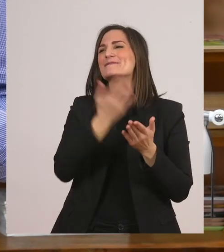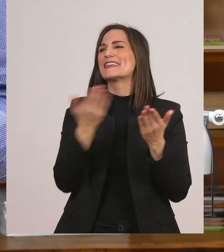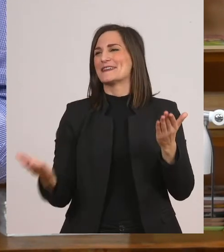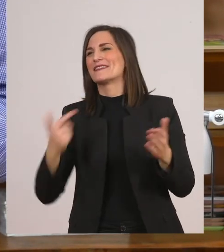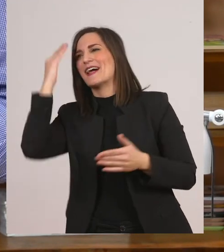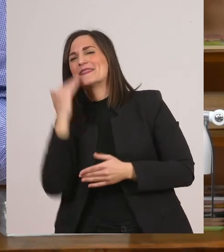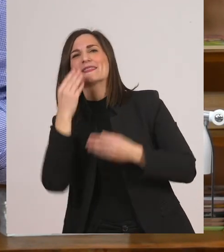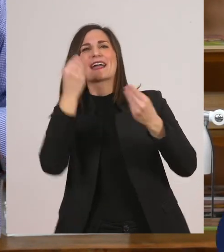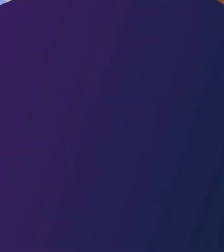Καλή συνέχεια!